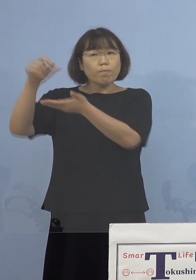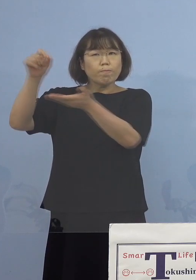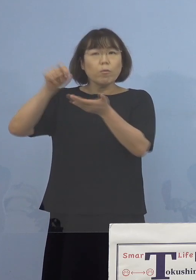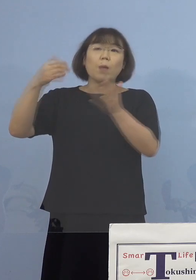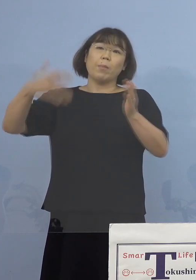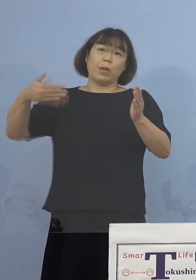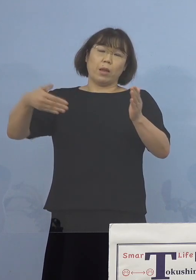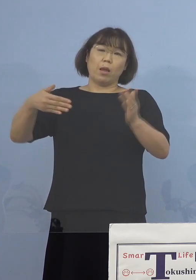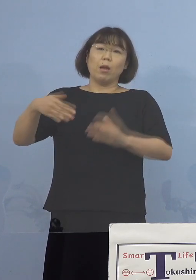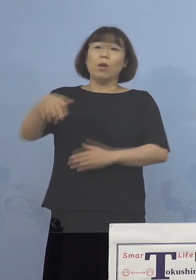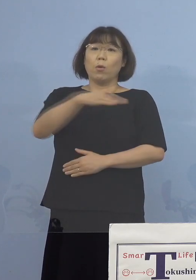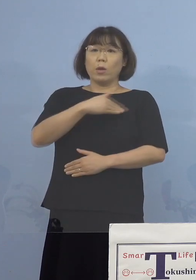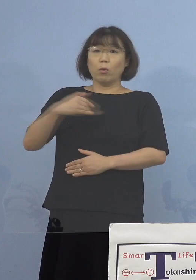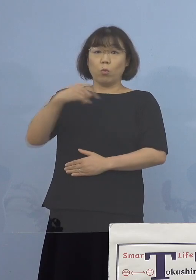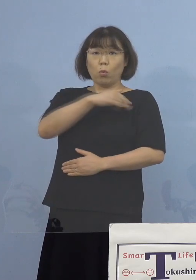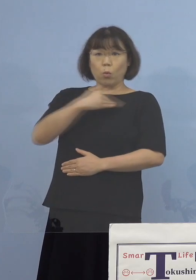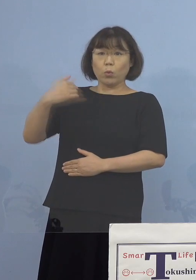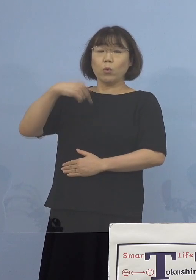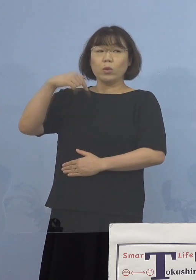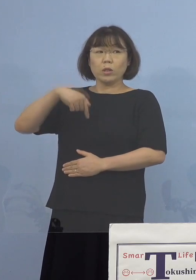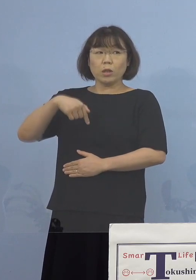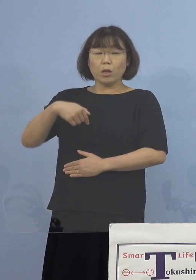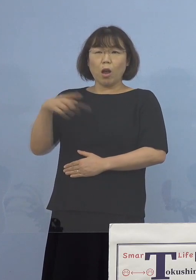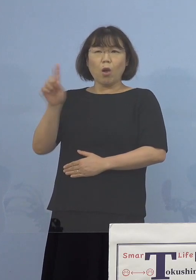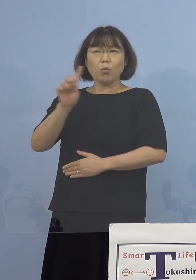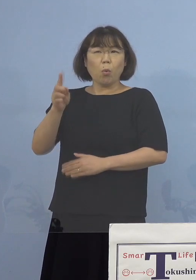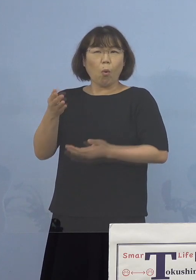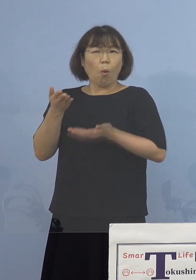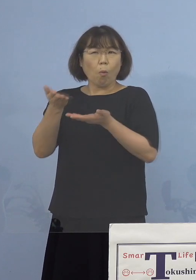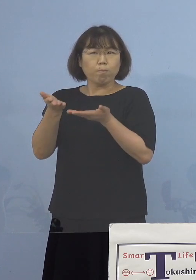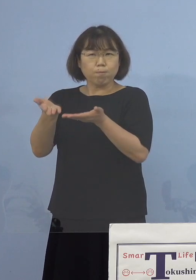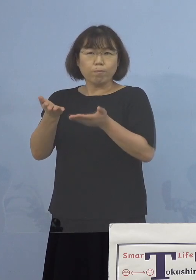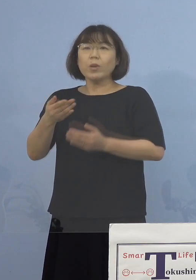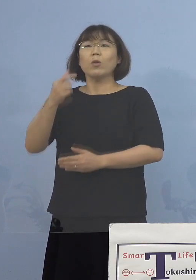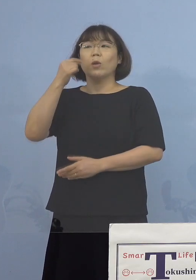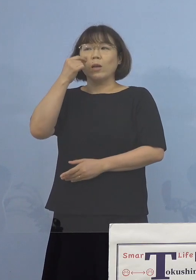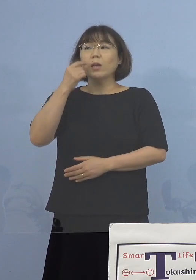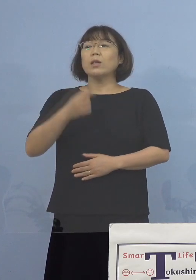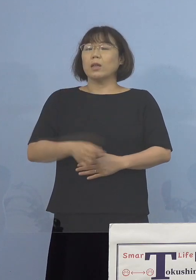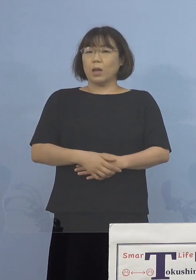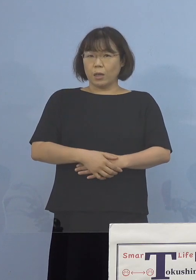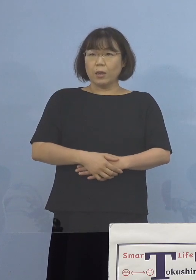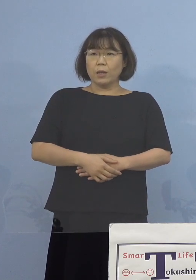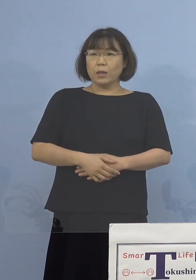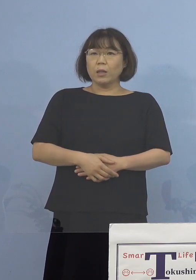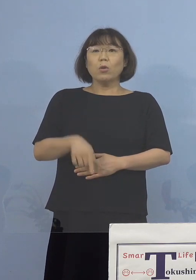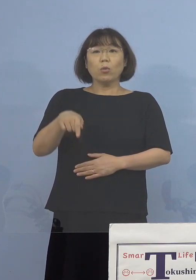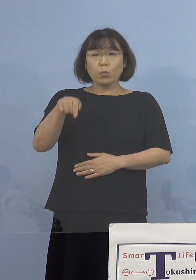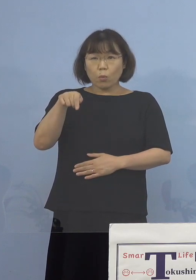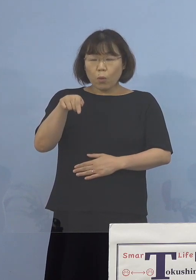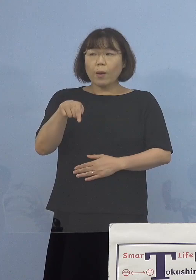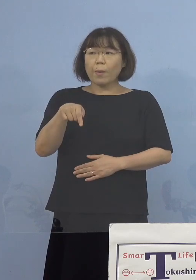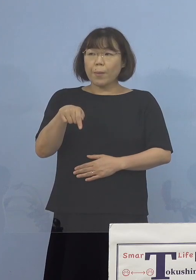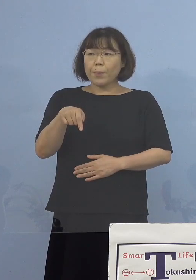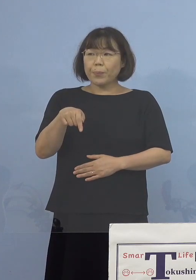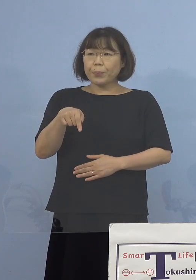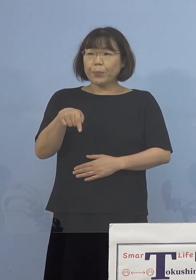こちらから押し付けるような形はできませんので その点についてはよく